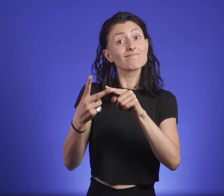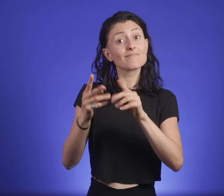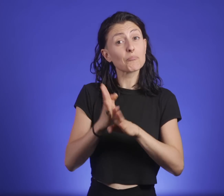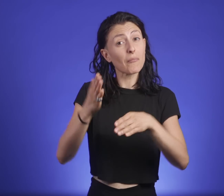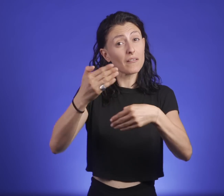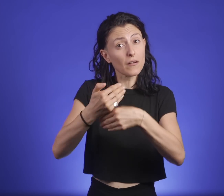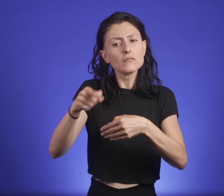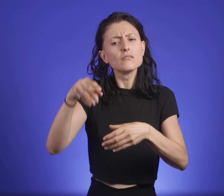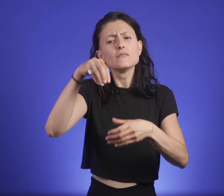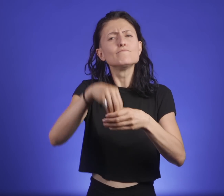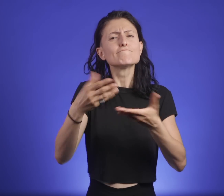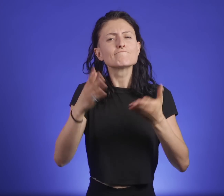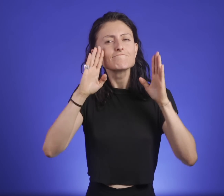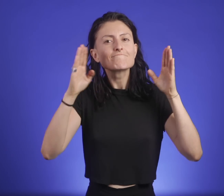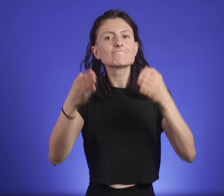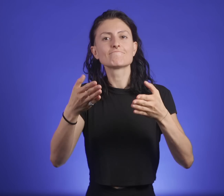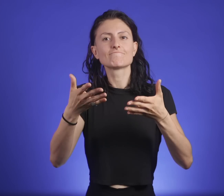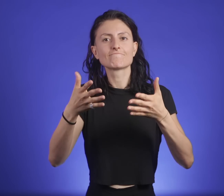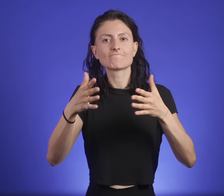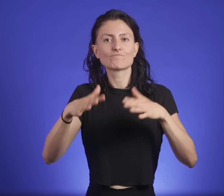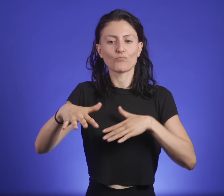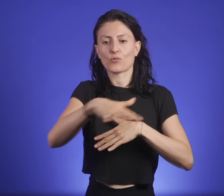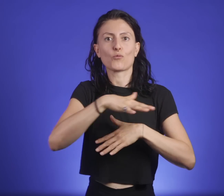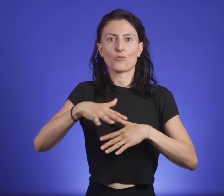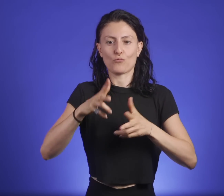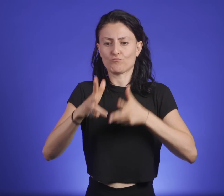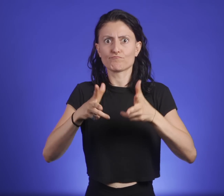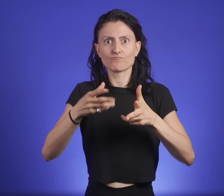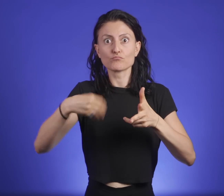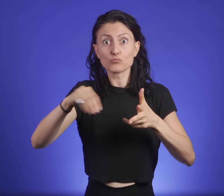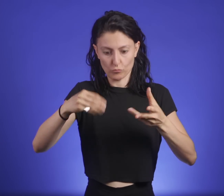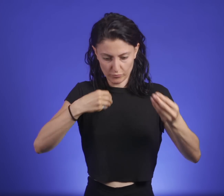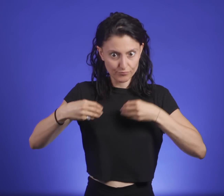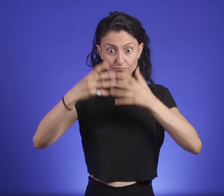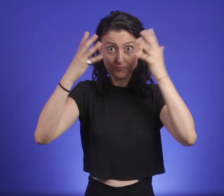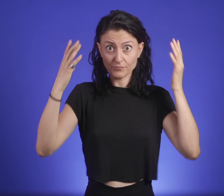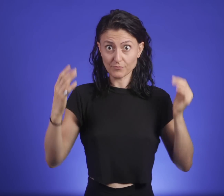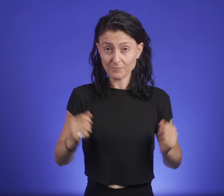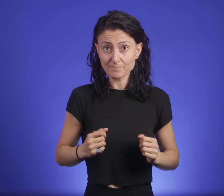Il secondo parametro che andremo a trattare è il luogo in cui segniamo.